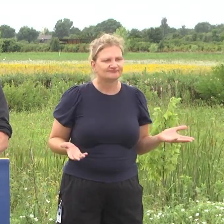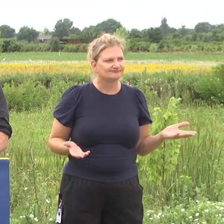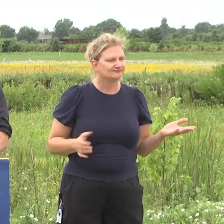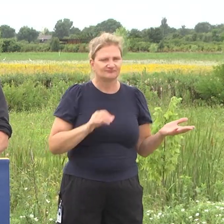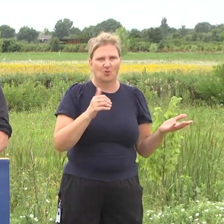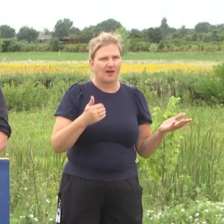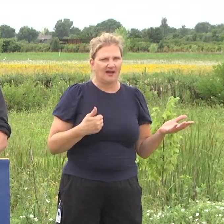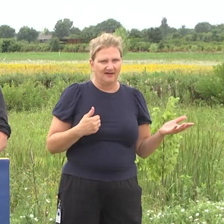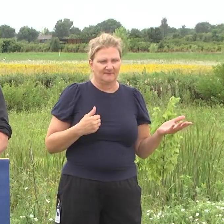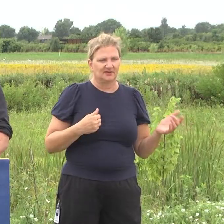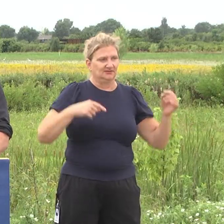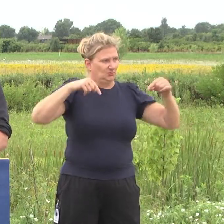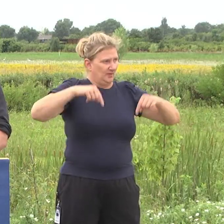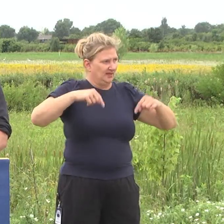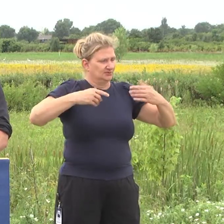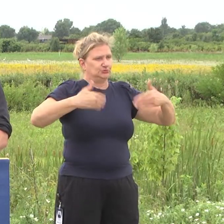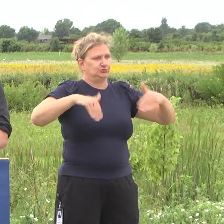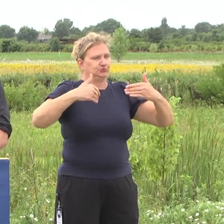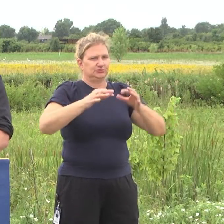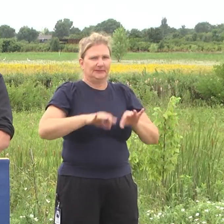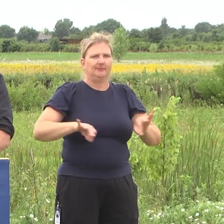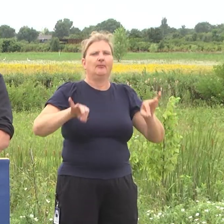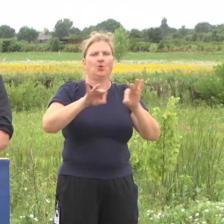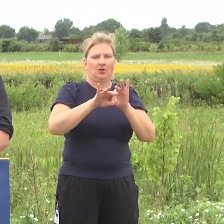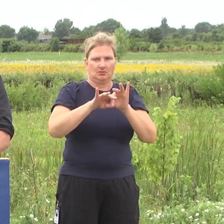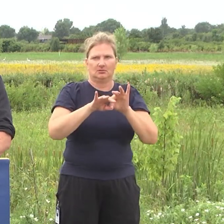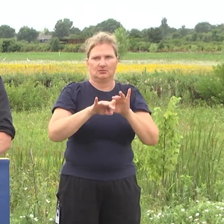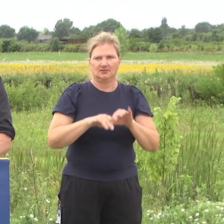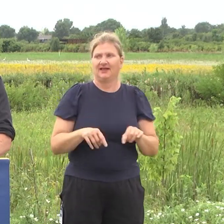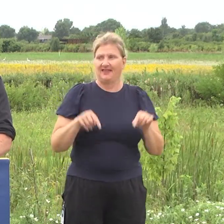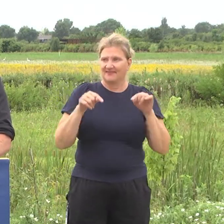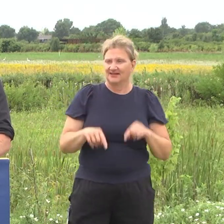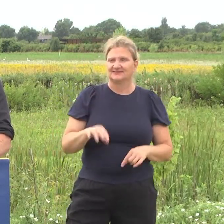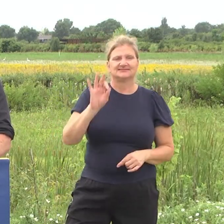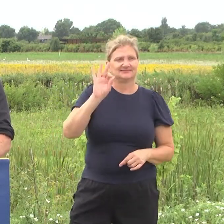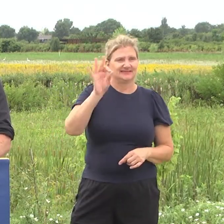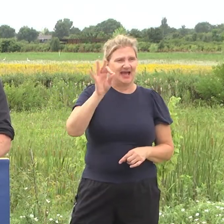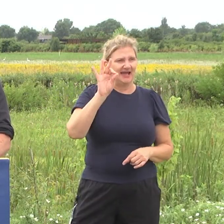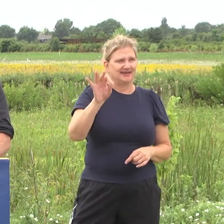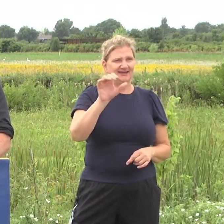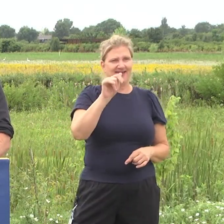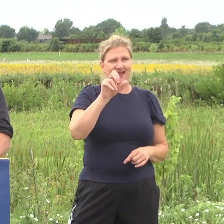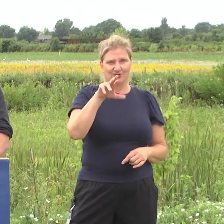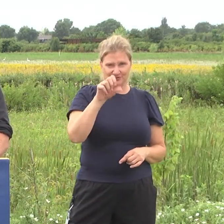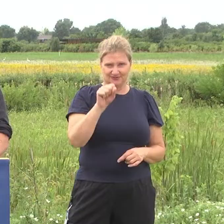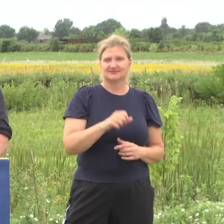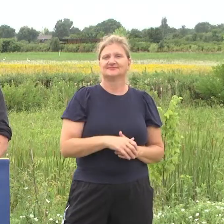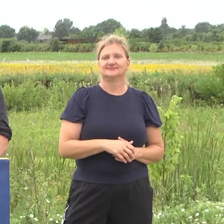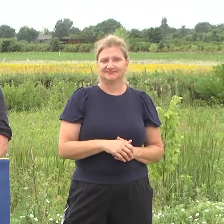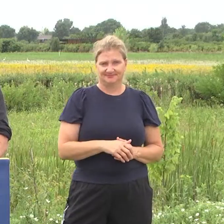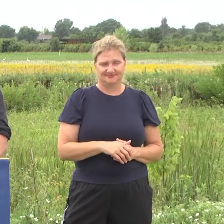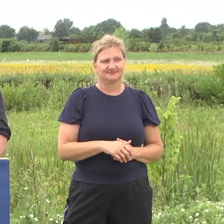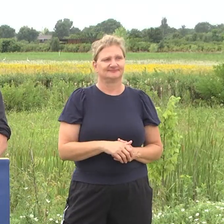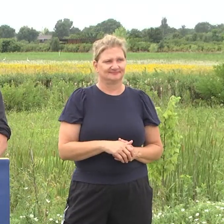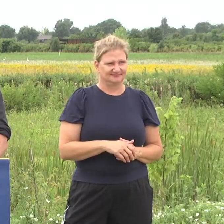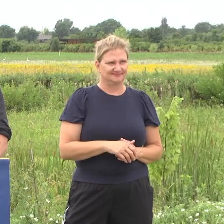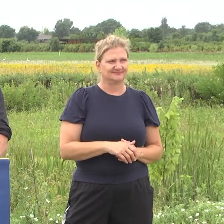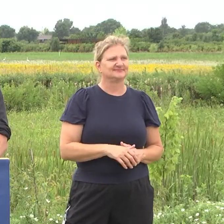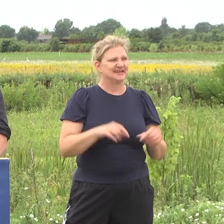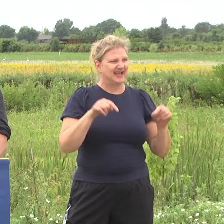excepcionalmente importantes, incluyendo estos 90 acres. Los primeros registros de aves de este lugar datan de